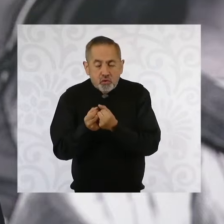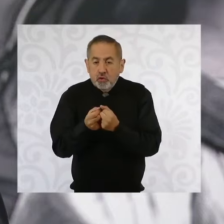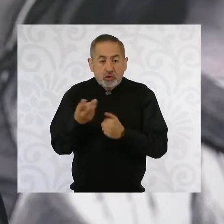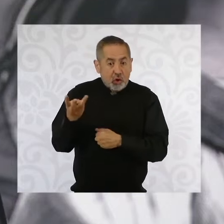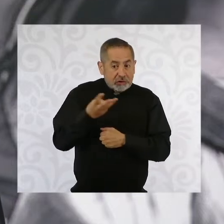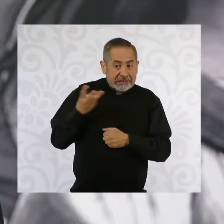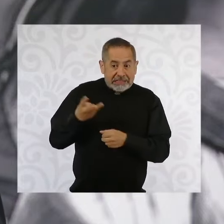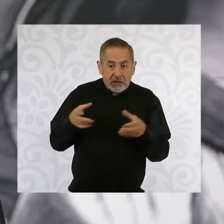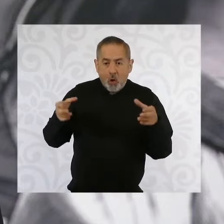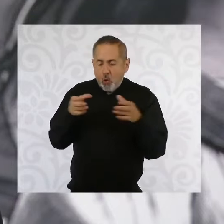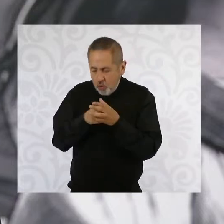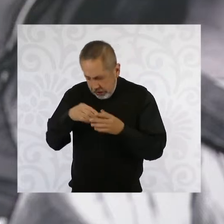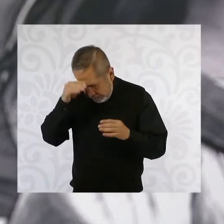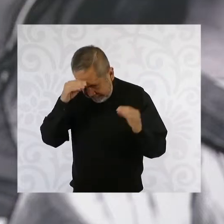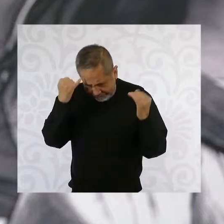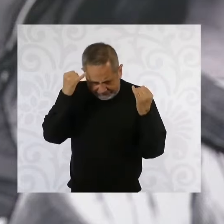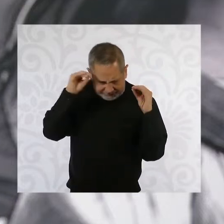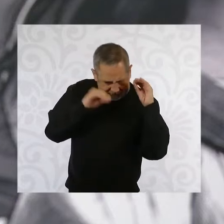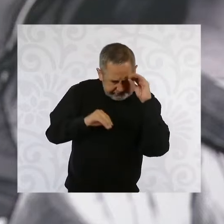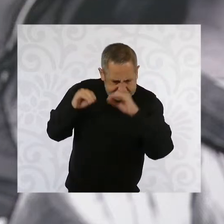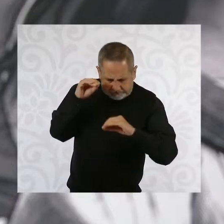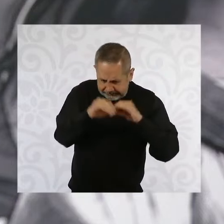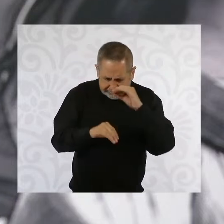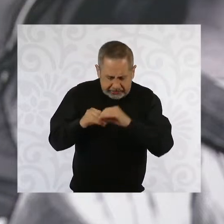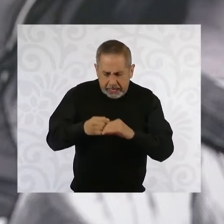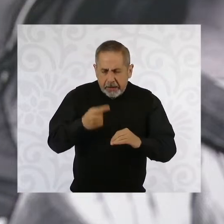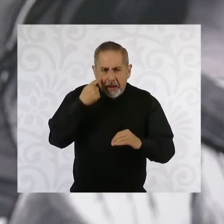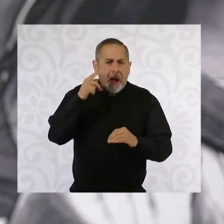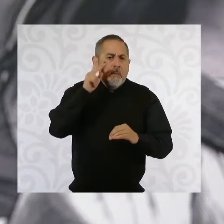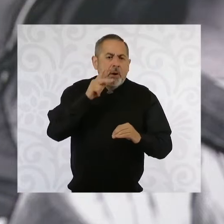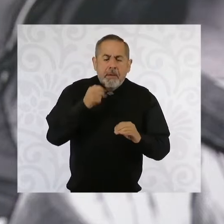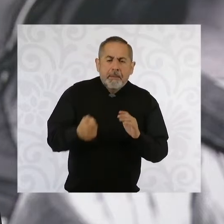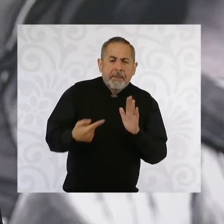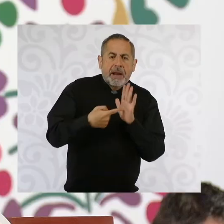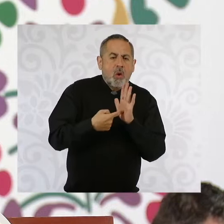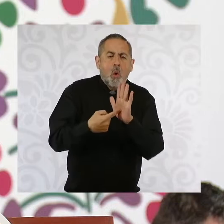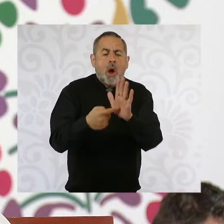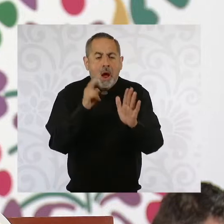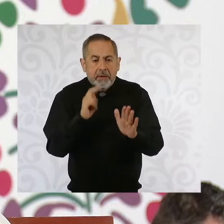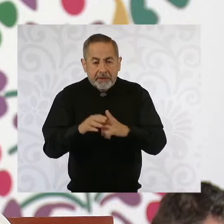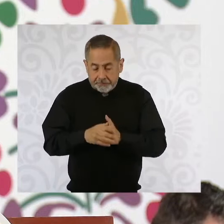ando Este primer esta primera versión del vehículo vamos a lanzar los modelos